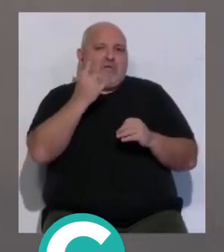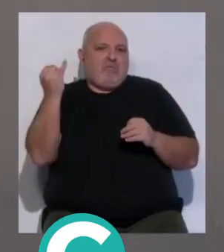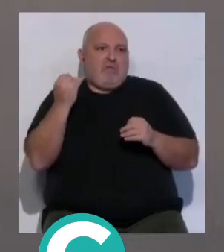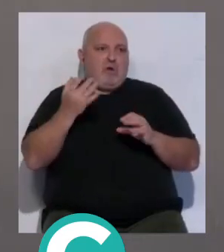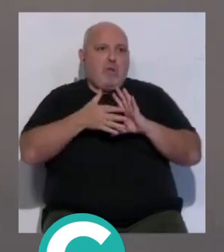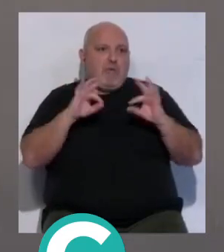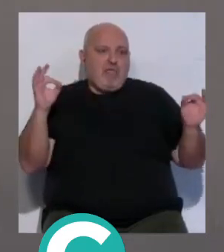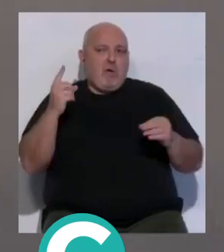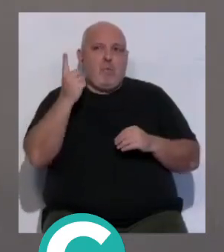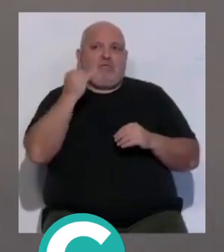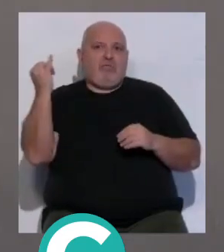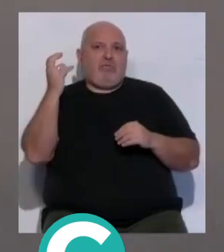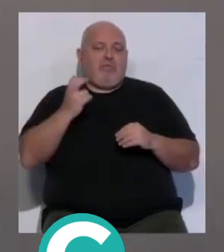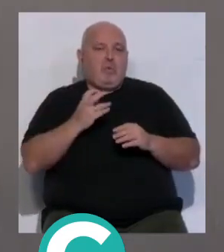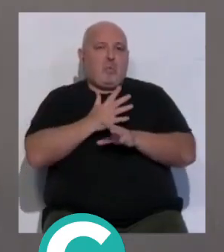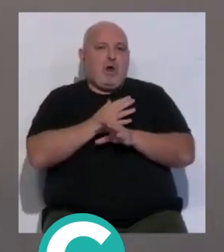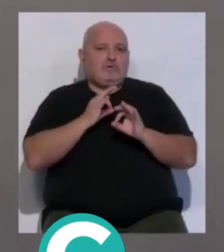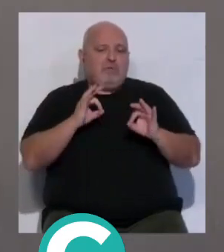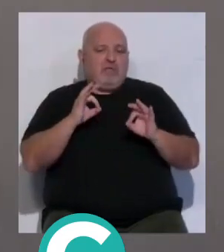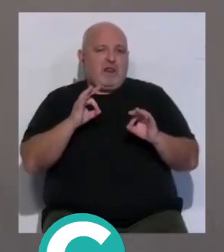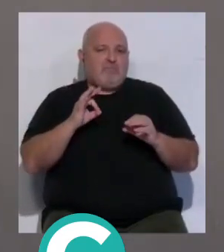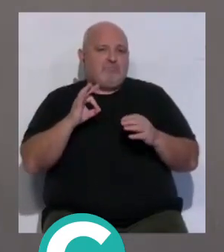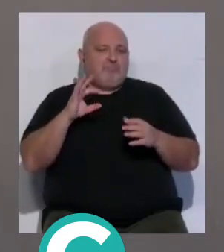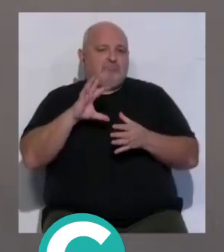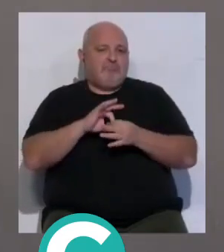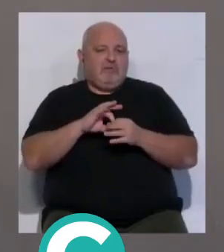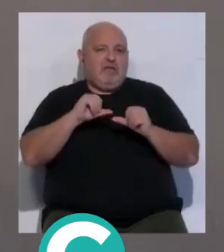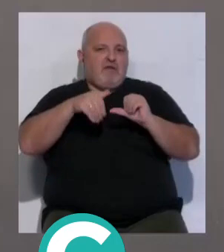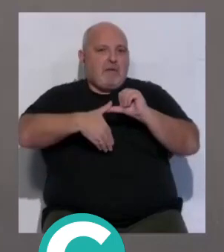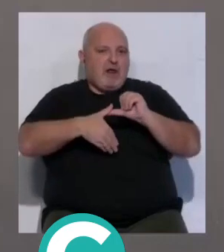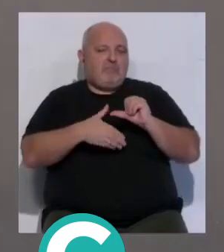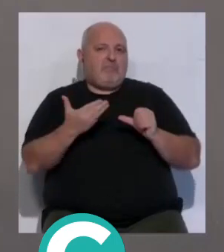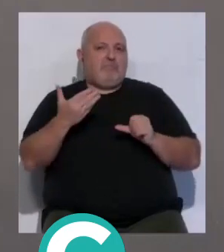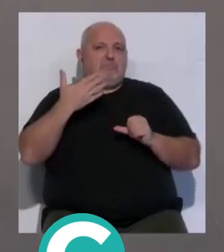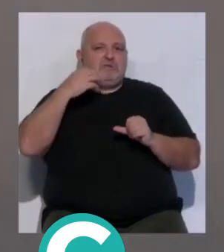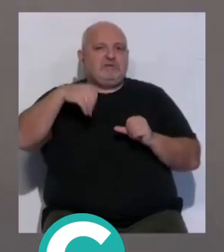olimpiada puede ser unos juegos iberoamericanos como fueron el caso de San Fernando en Bahía Sur